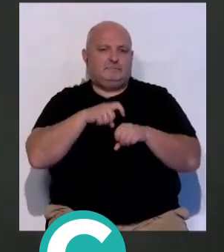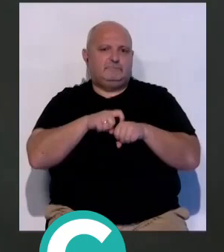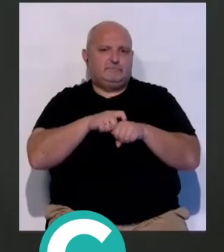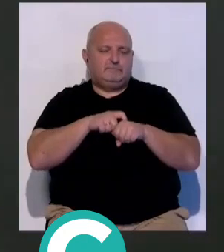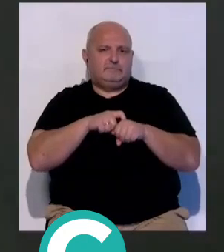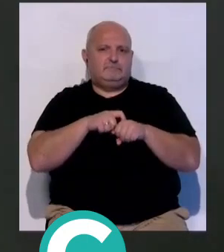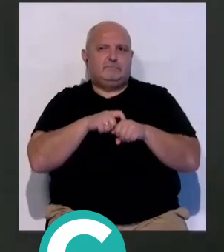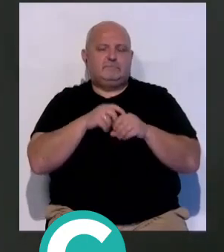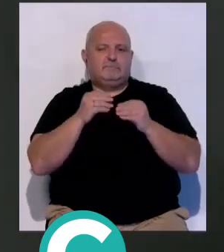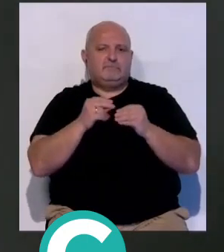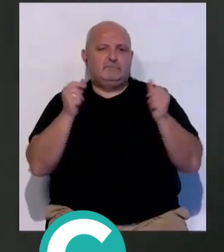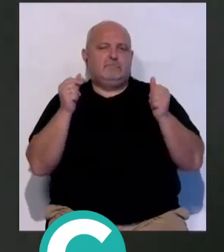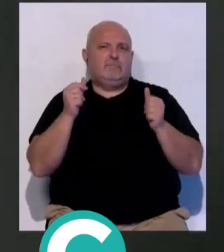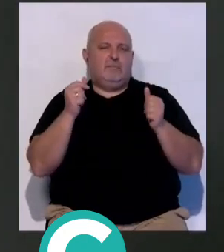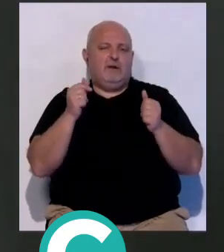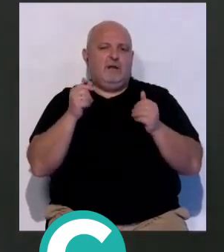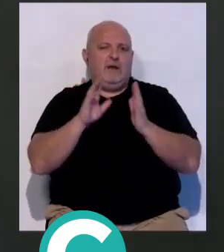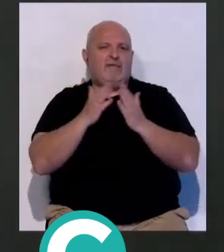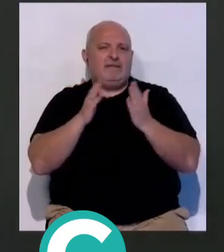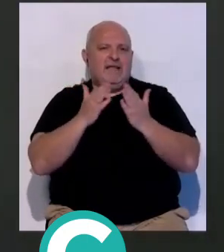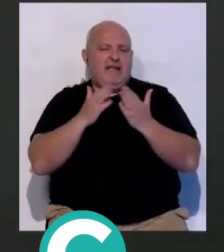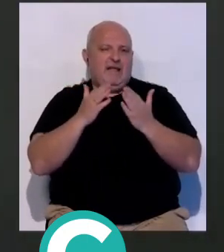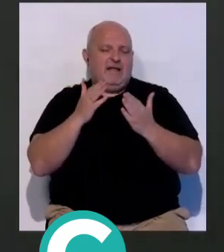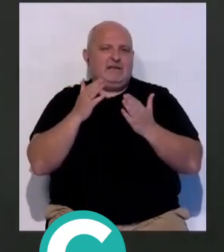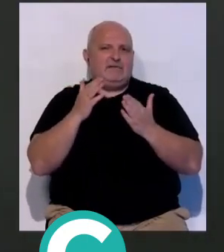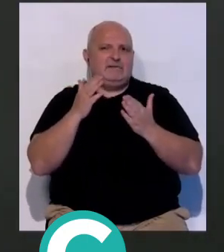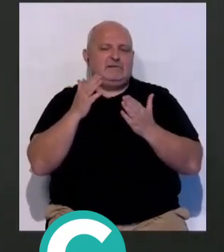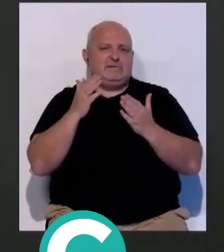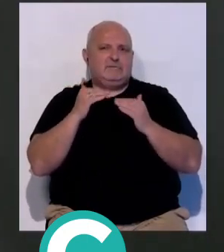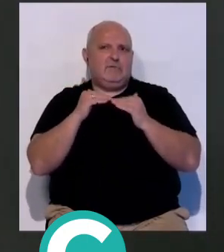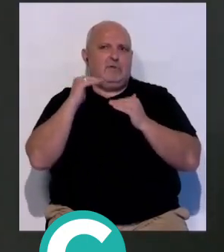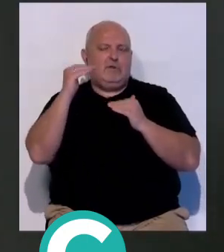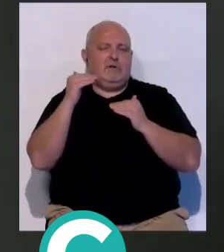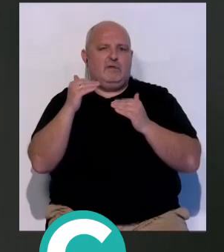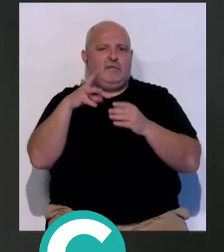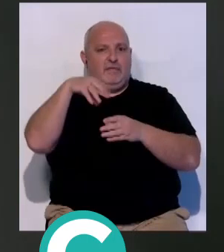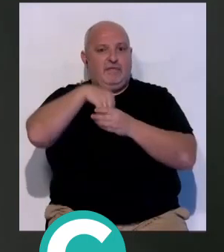pero es una revista sensacional para aprender está muy por encima los colegas de allí de nosotros